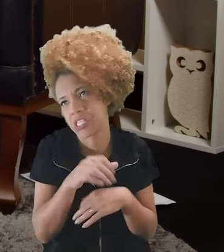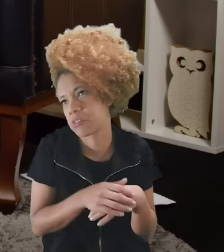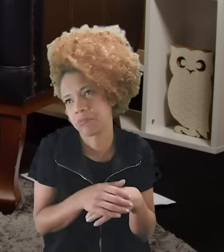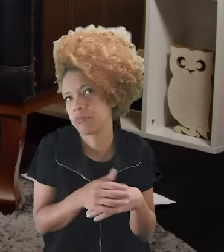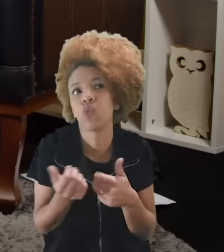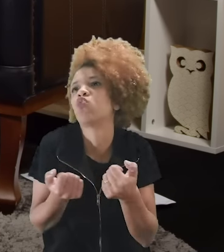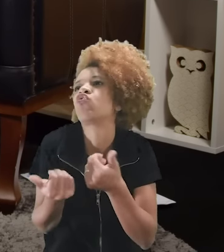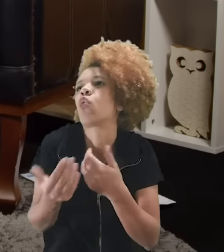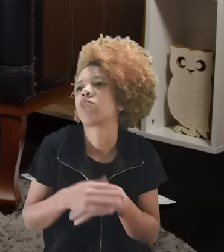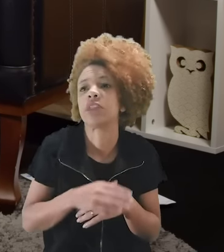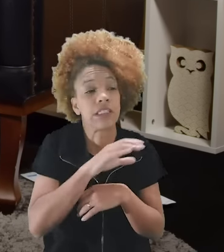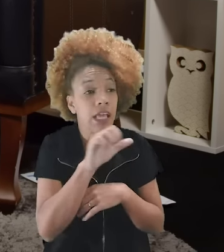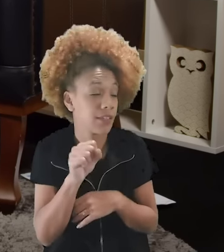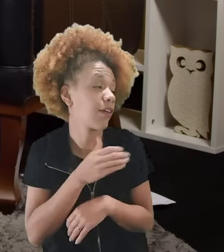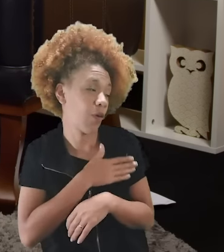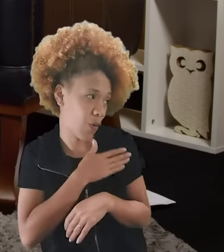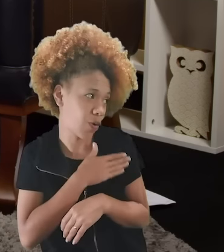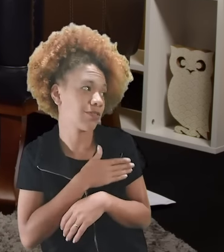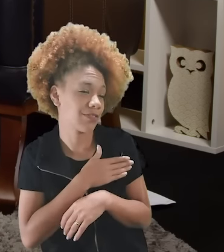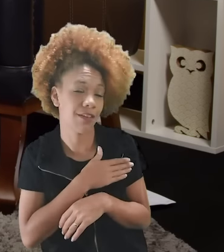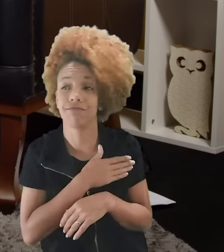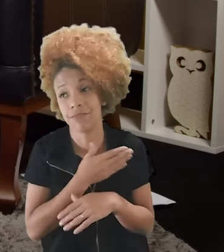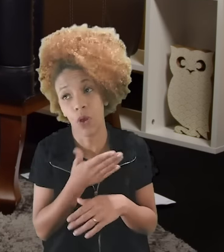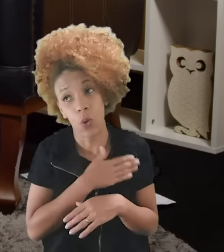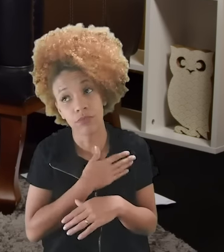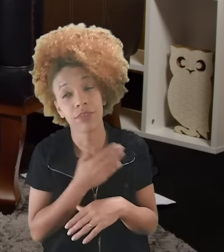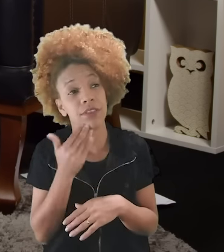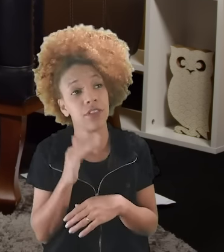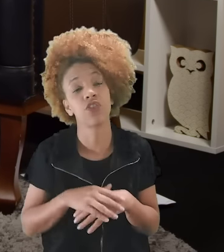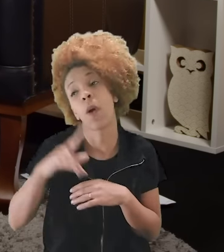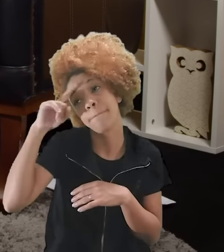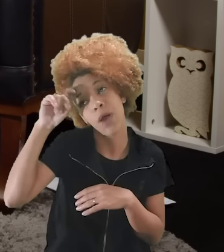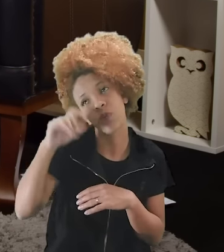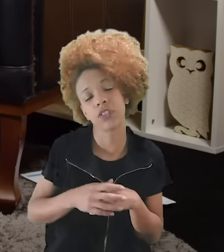gosta de você você falou que gosta do CS Eu gosto do CS então Ah entendi você qu indo plantar uma